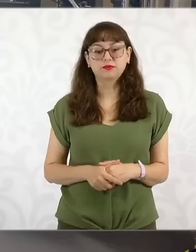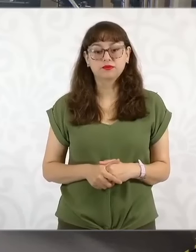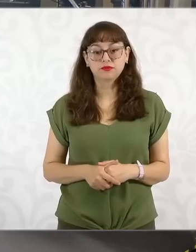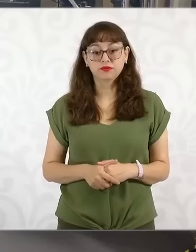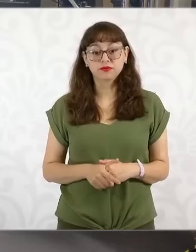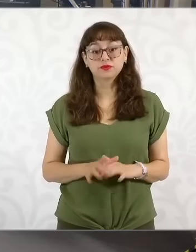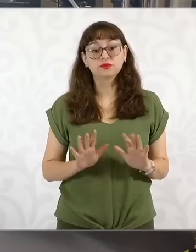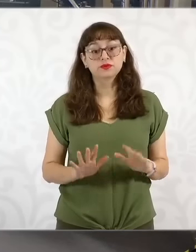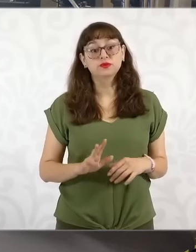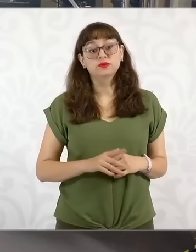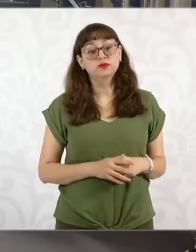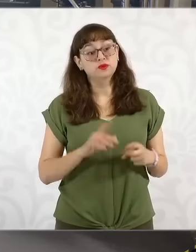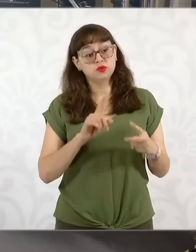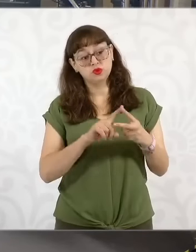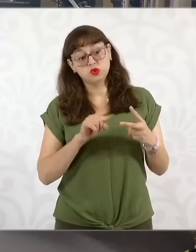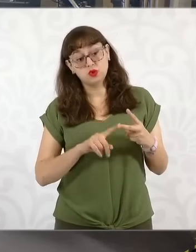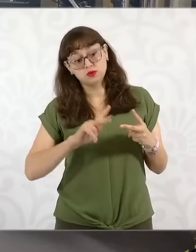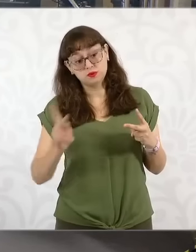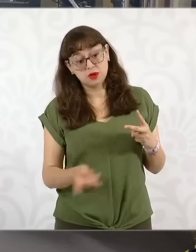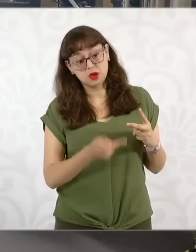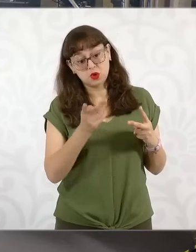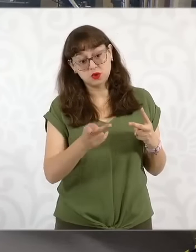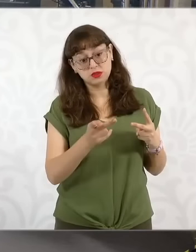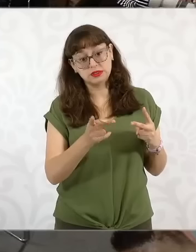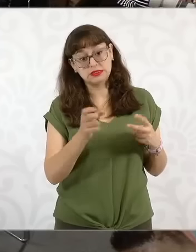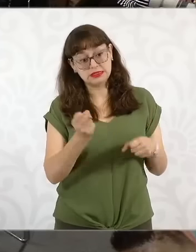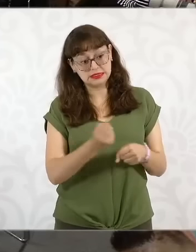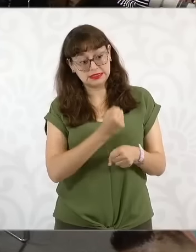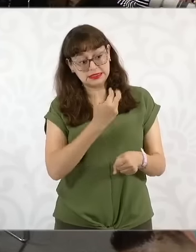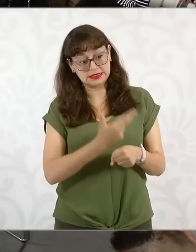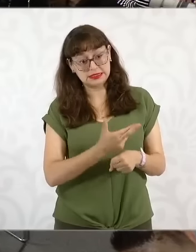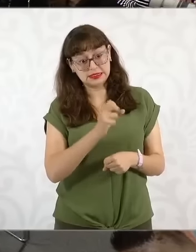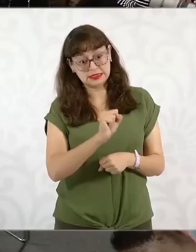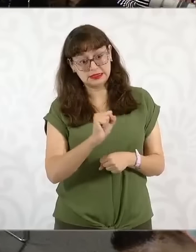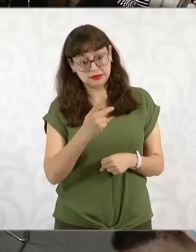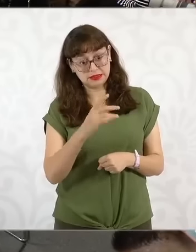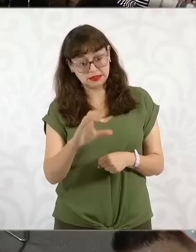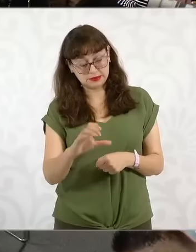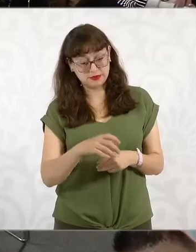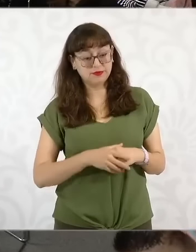dos preguntas al secretario de Bueno, una pregunta al secretario de seguridad. Eh, con la detención